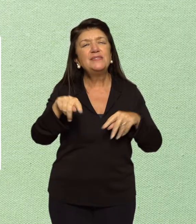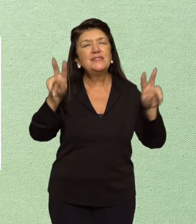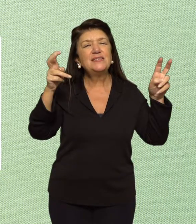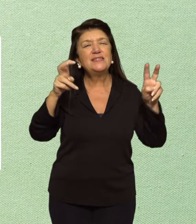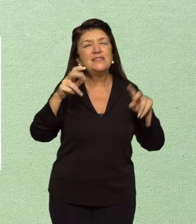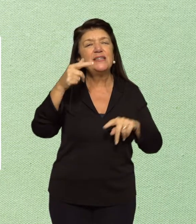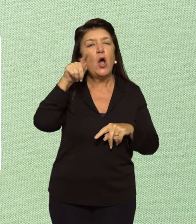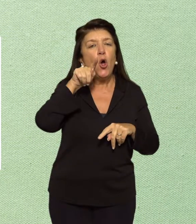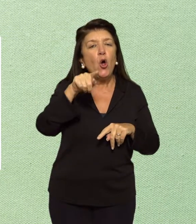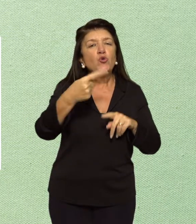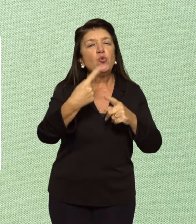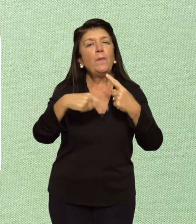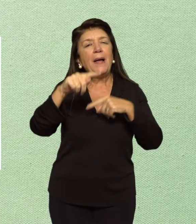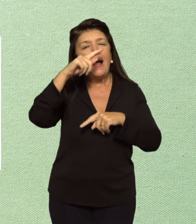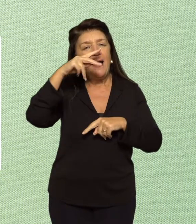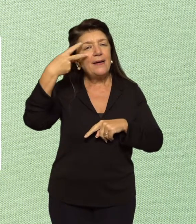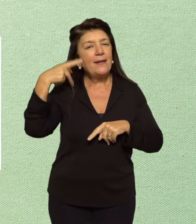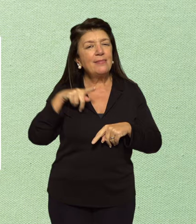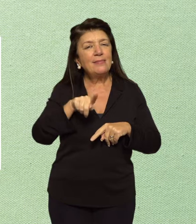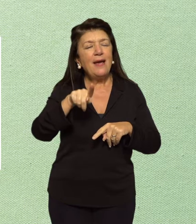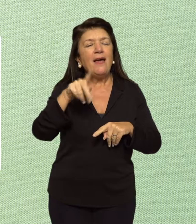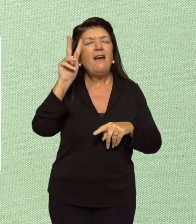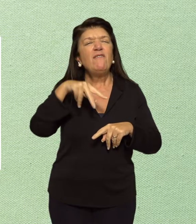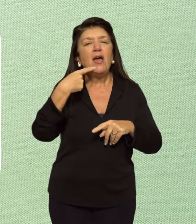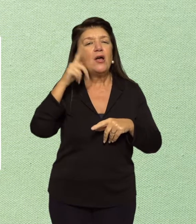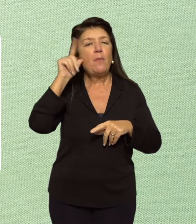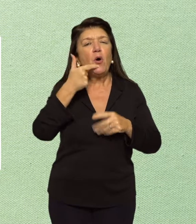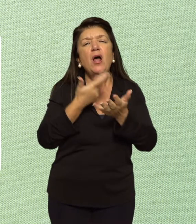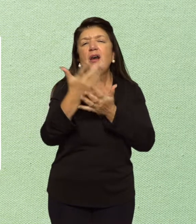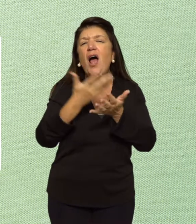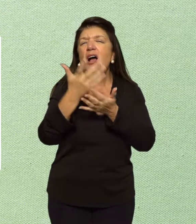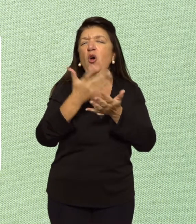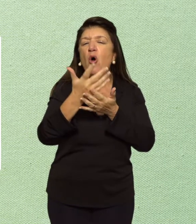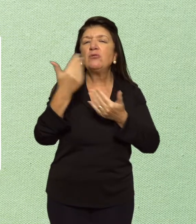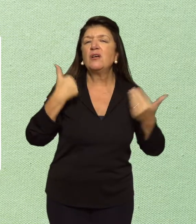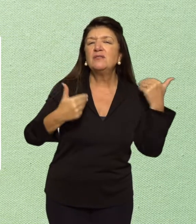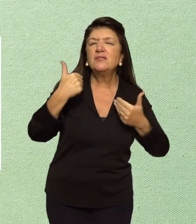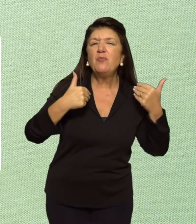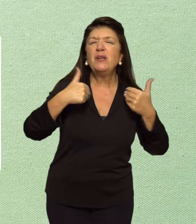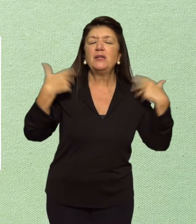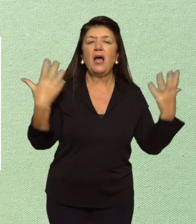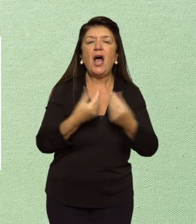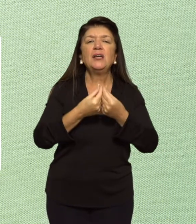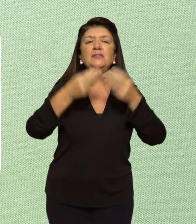cadenzata cerca di raccontare la disabilità , insieme ad altri temi trasversali, in maniera